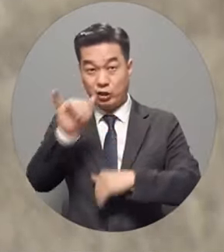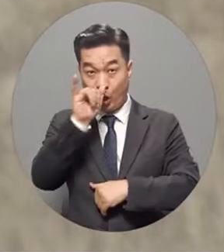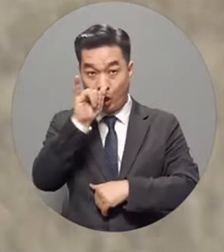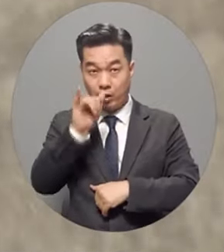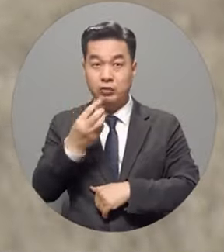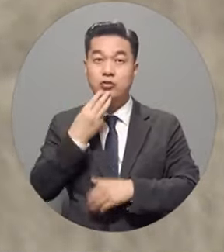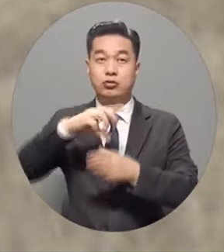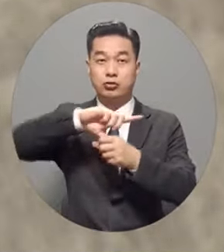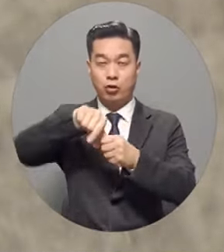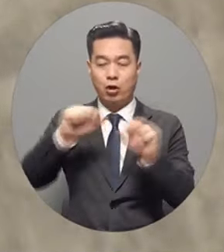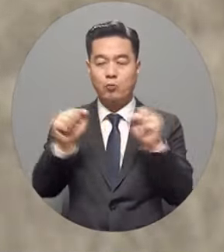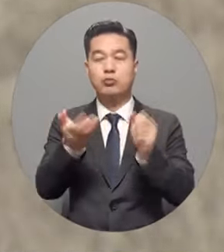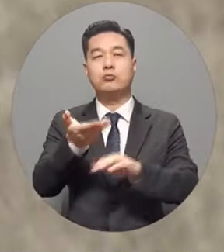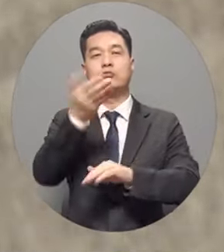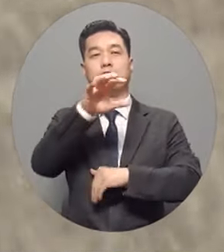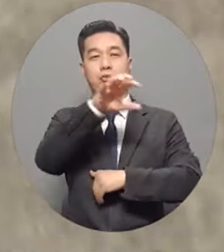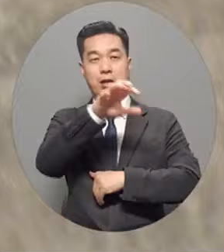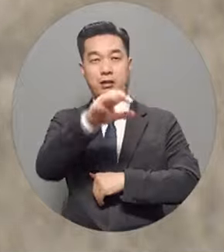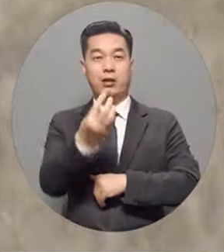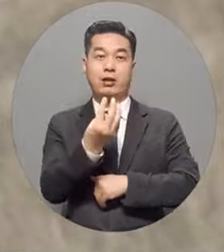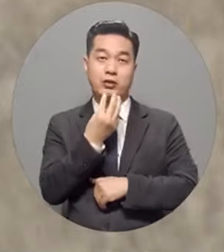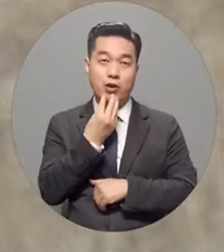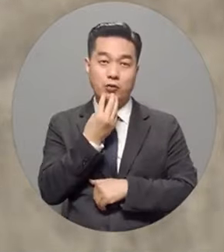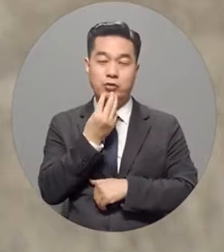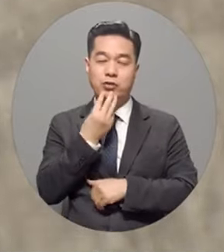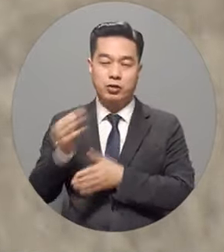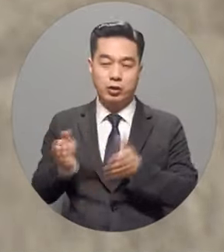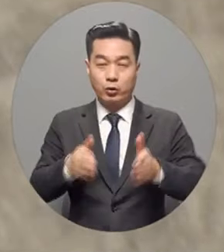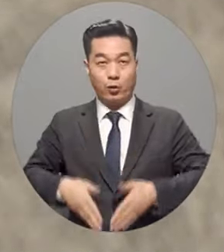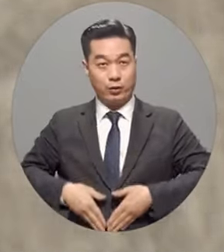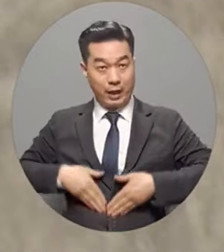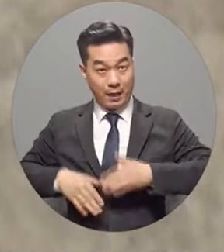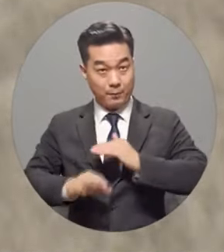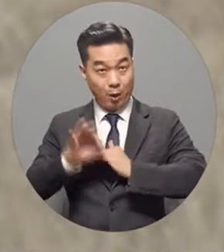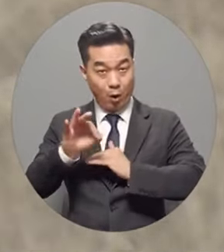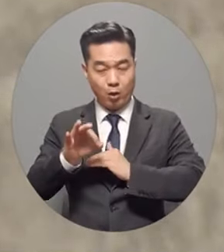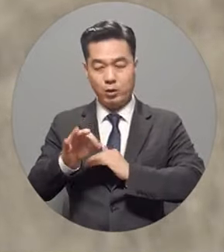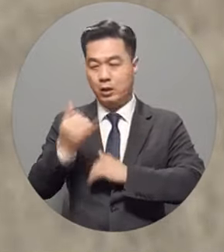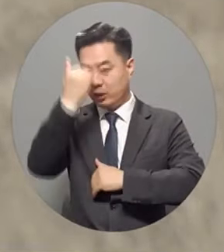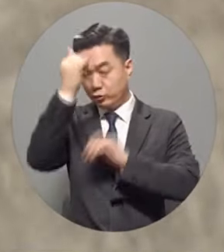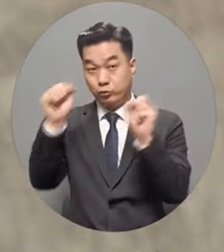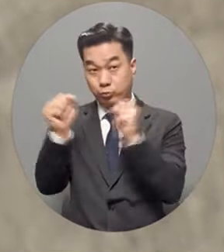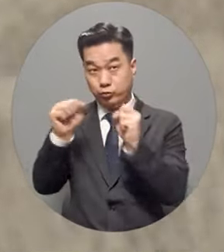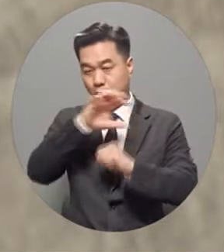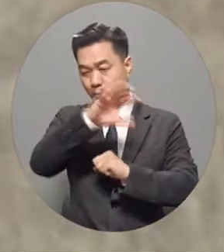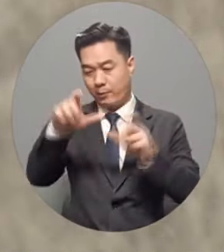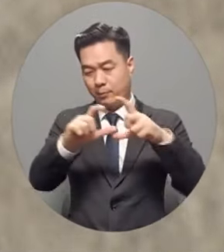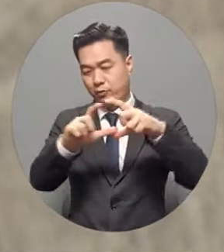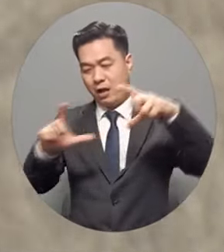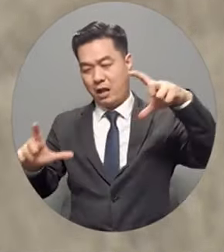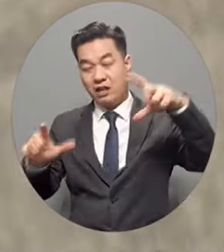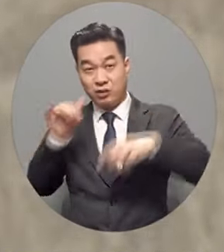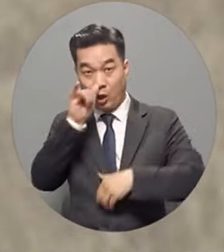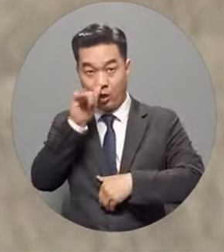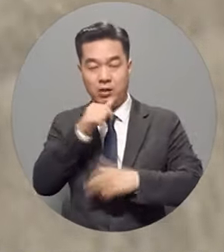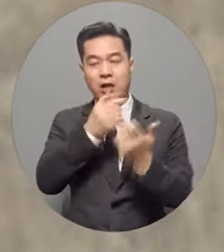수도권 북부에 내려졌던 대설주의보가이제는 서울을 비롯한 경기 남동부와 충북